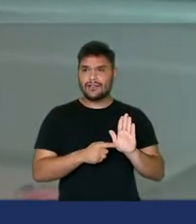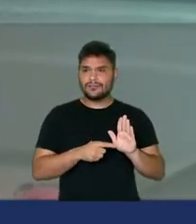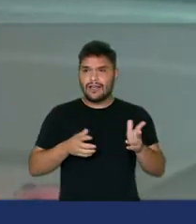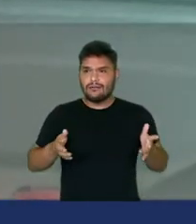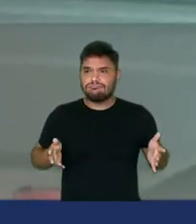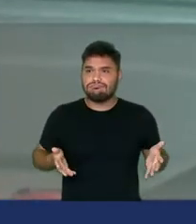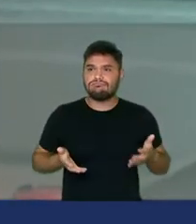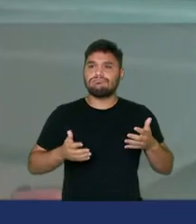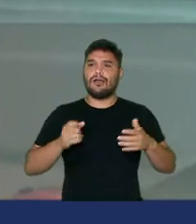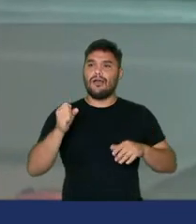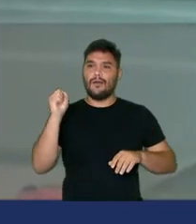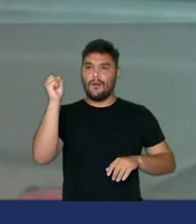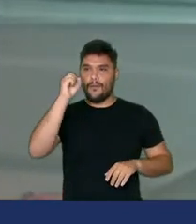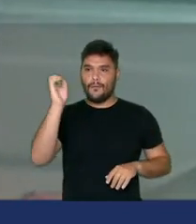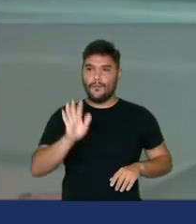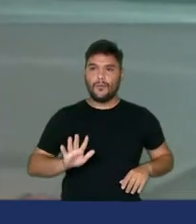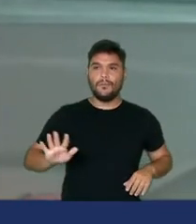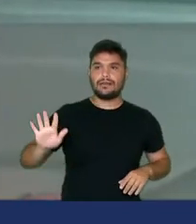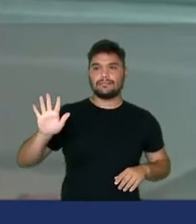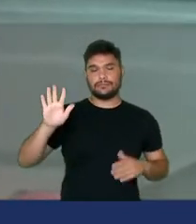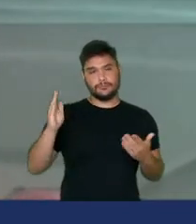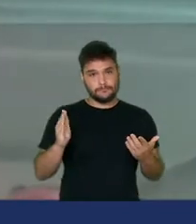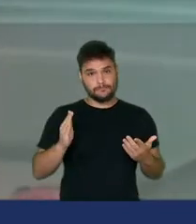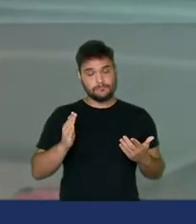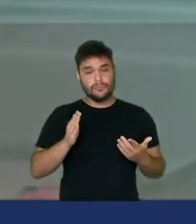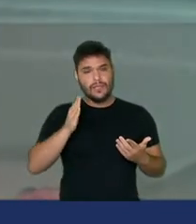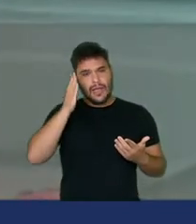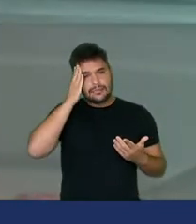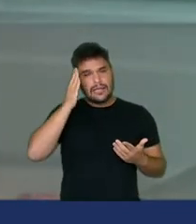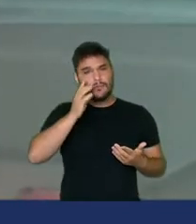PROJETO QUE ESTÁ MOBILIZANDO O BRASIL. NÓS SABEMOS QUE OS PARLAMENTARES, TODOS OS PARLAMENTARES QUE TÊM AQUI